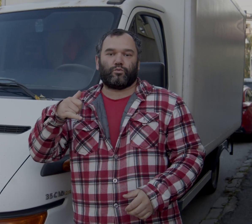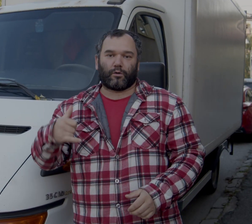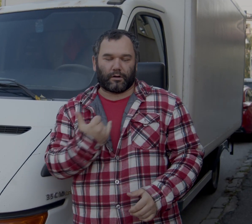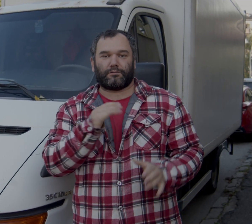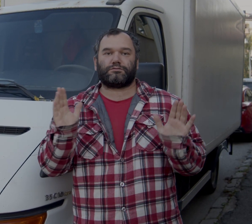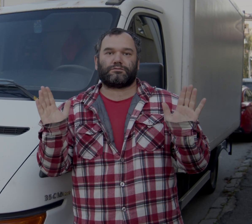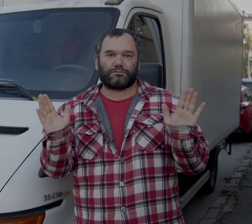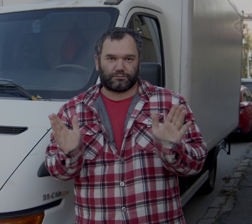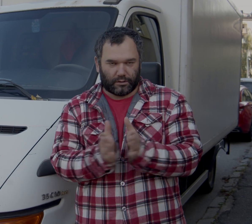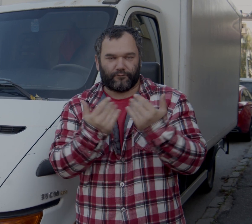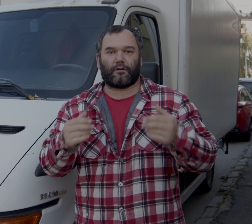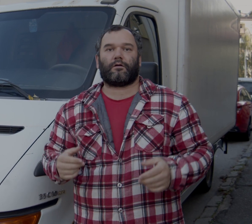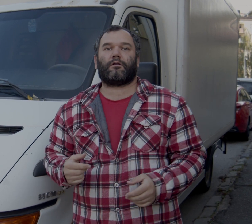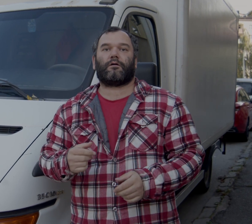Moje meno je Juraj Slávik.